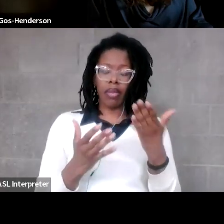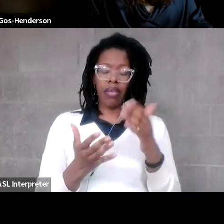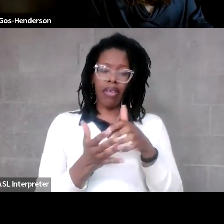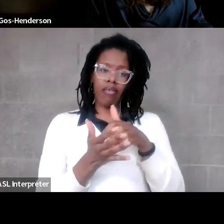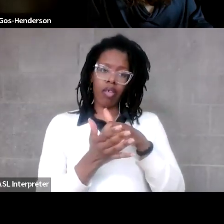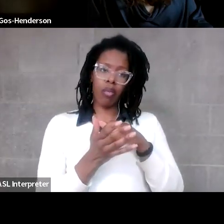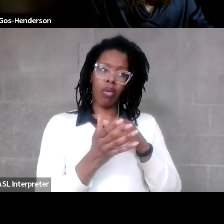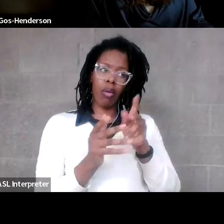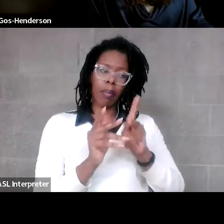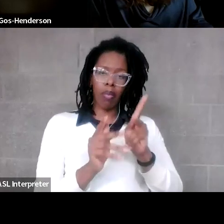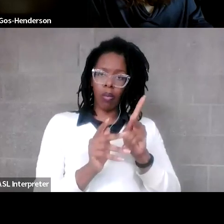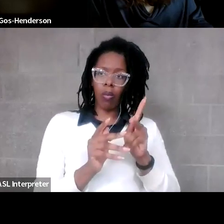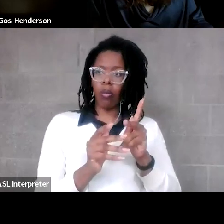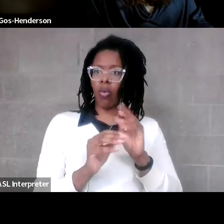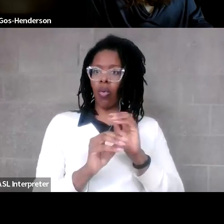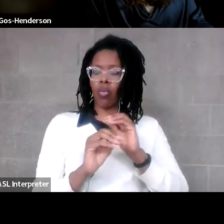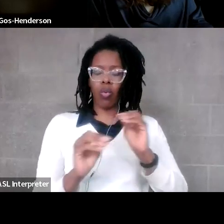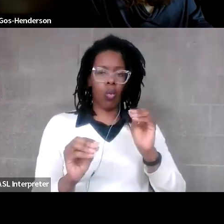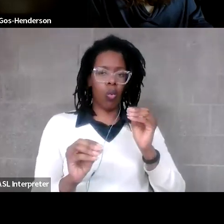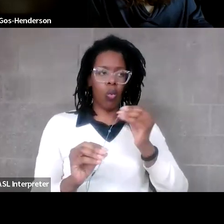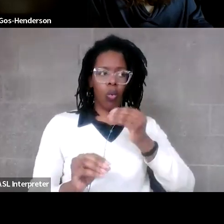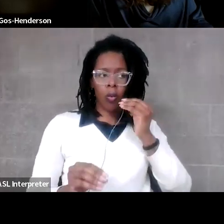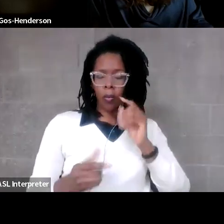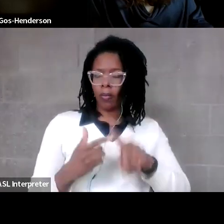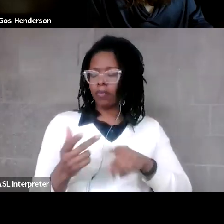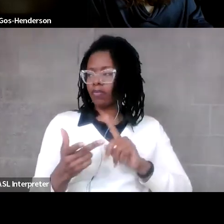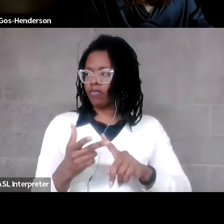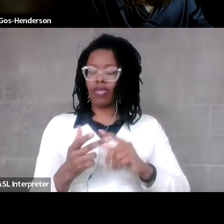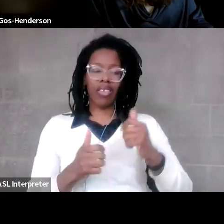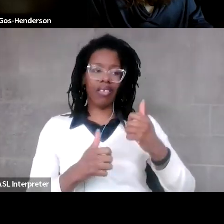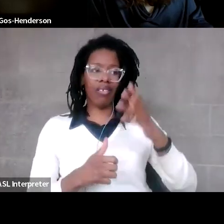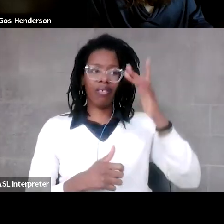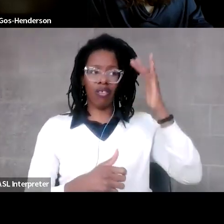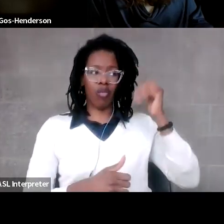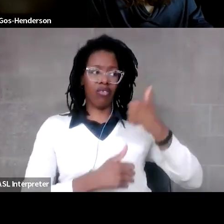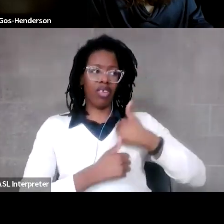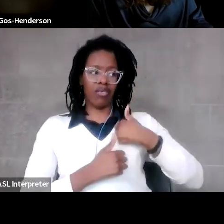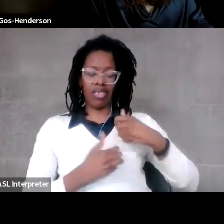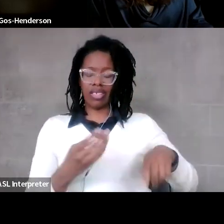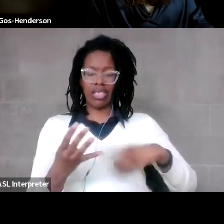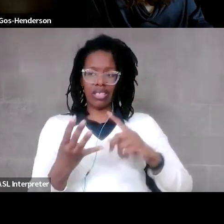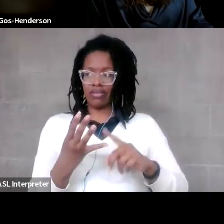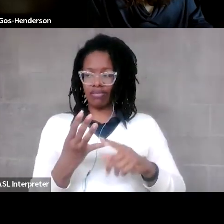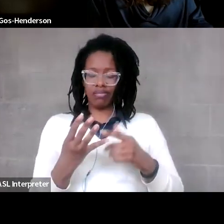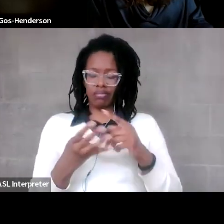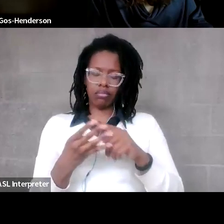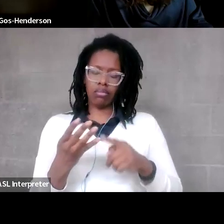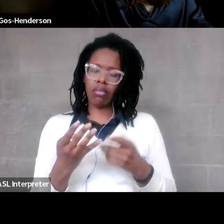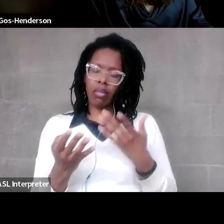personas sin hogar, con enfermedades mentales graves, tal vez veteranos, personas que la oficina pueda ver.